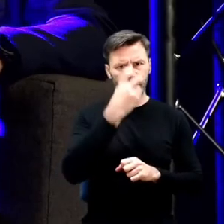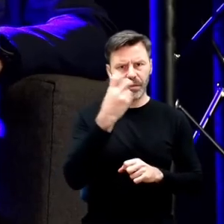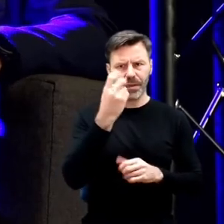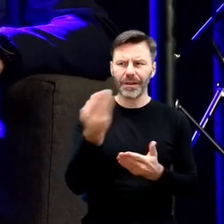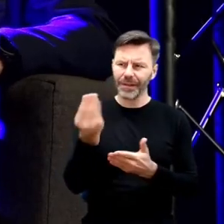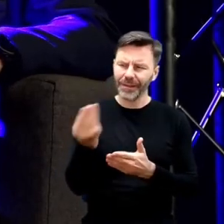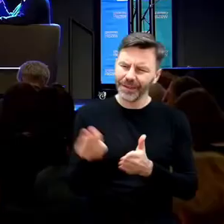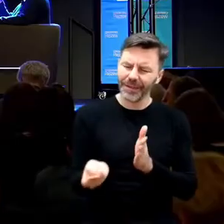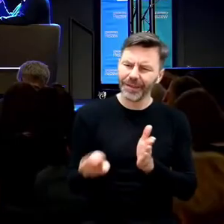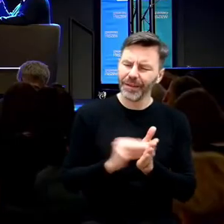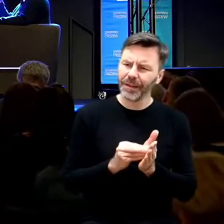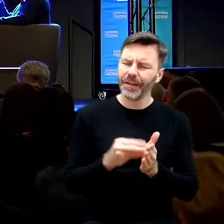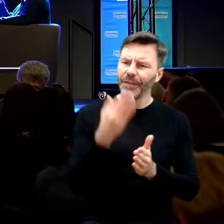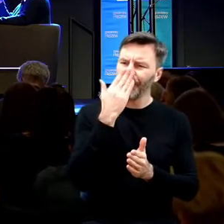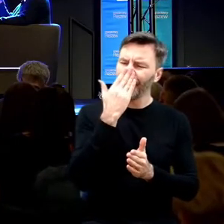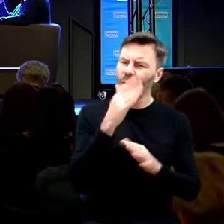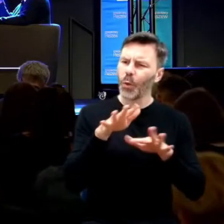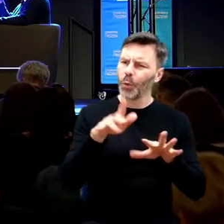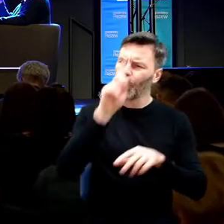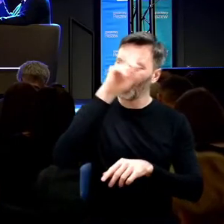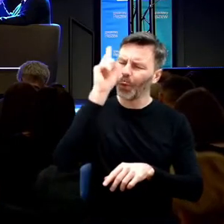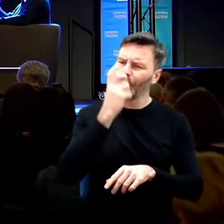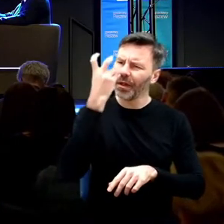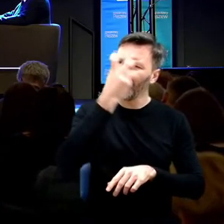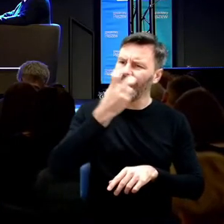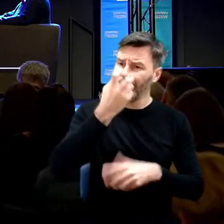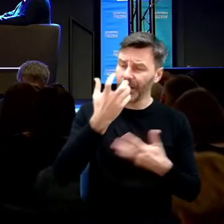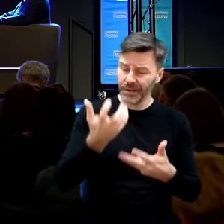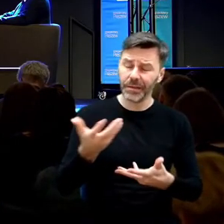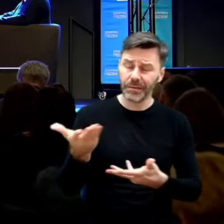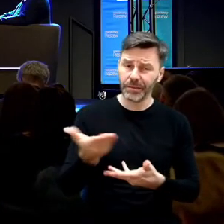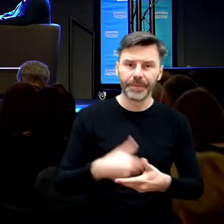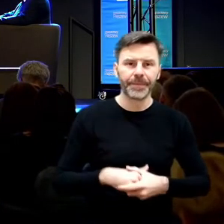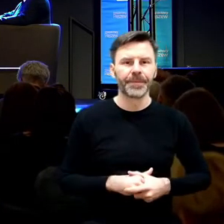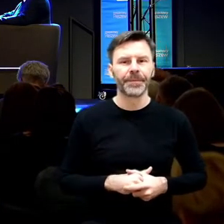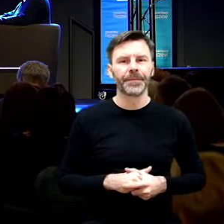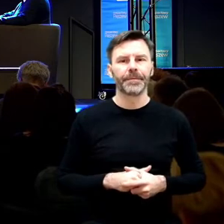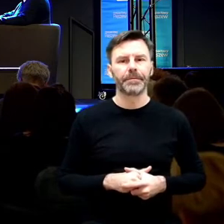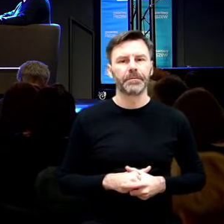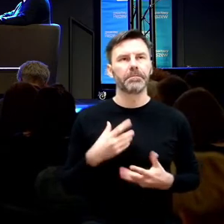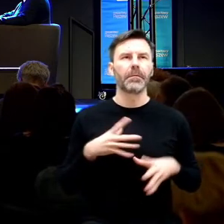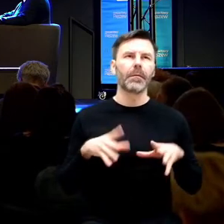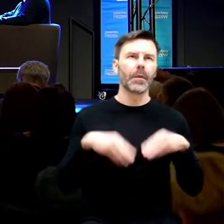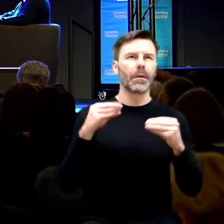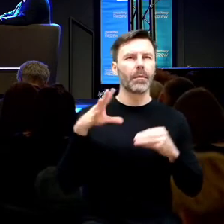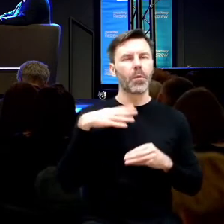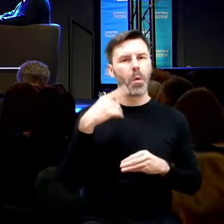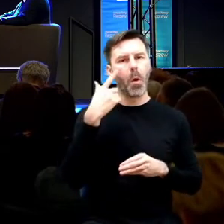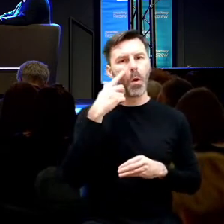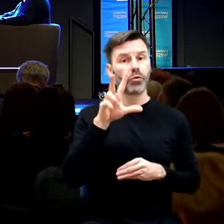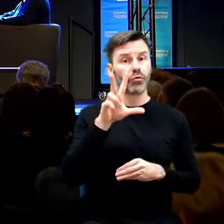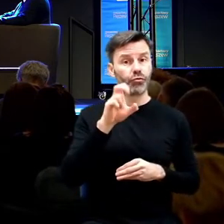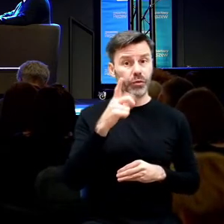jaka jest poziom tego zainteresowania mieszkańców. Na początku było to około 300 osób, które złożyło wnioski,